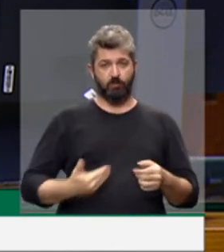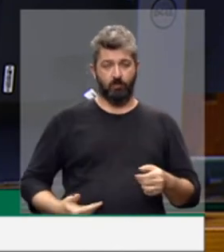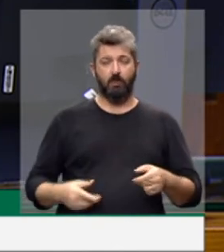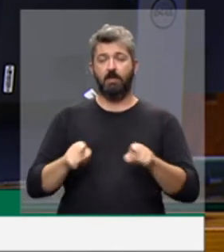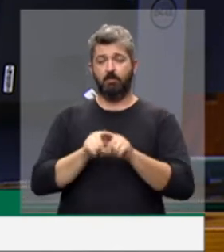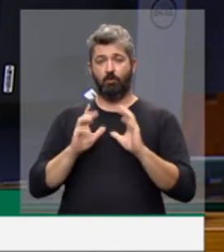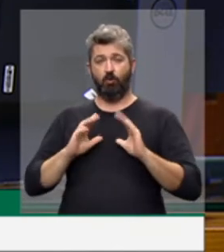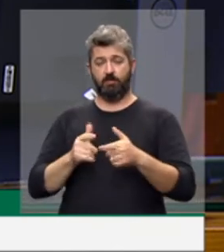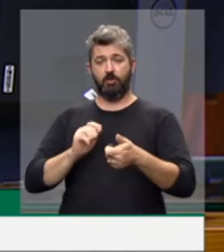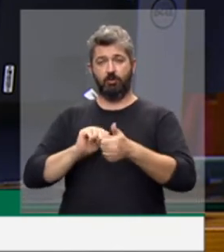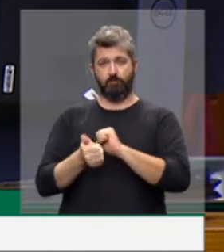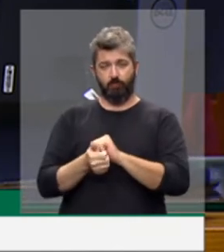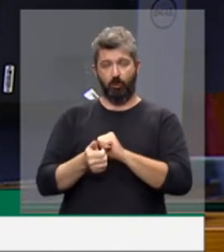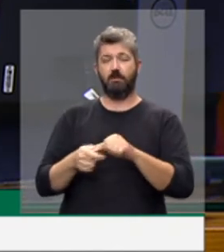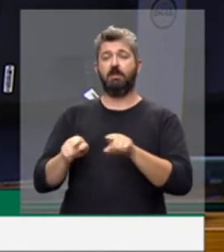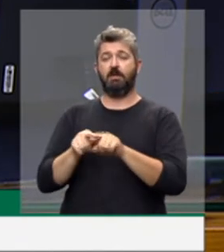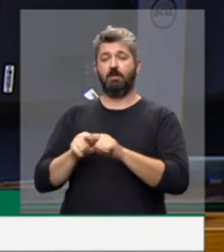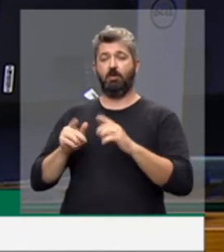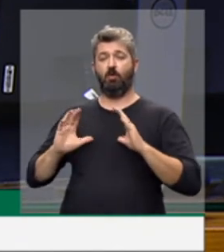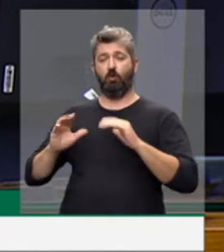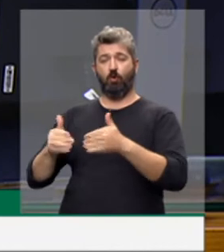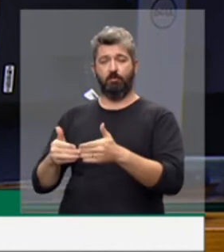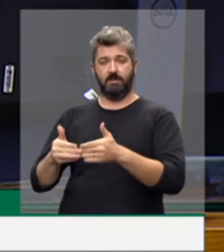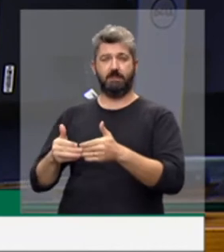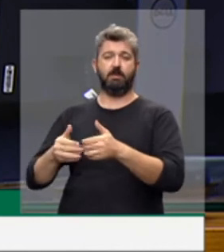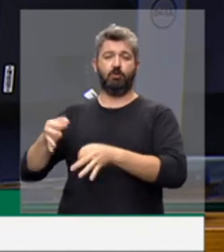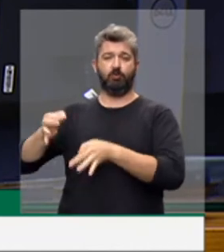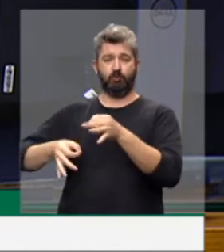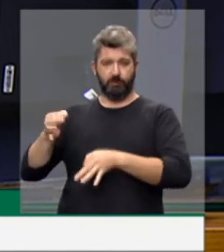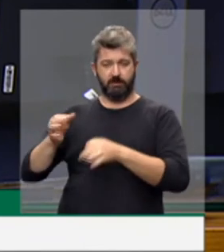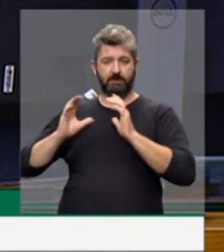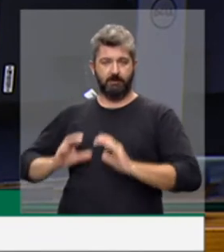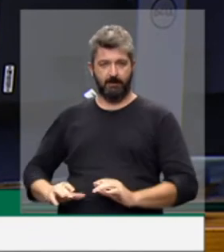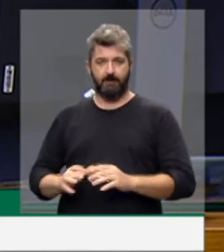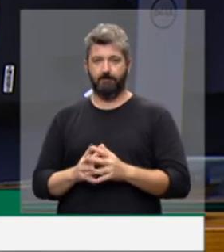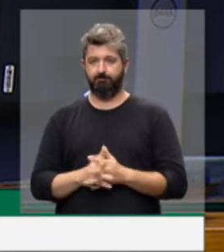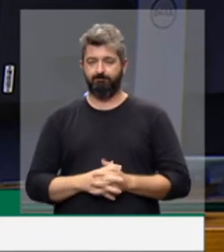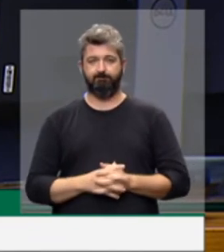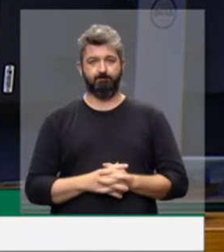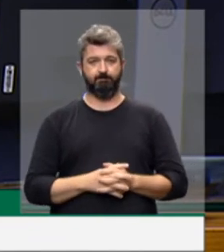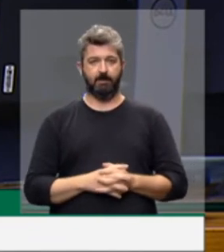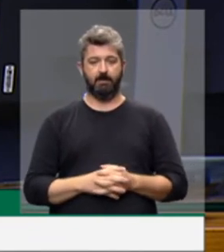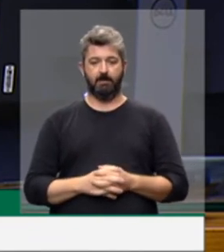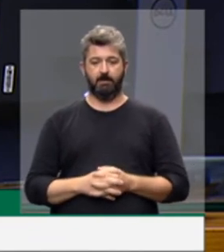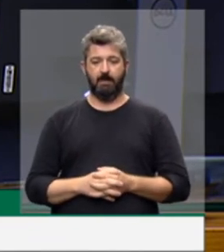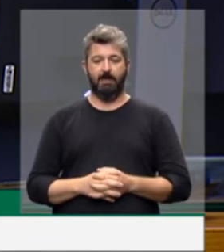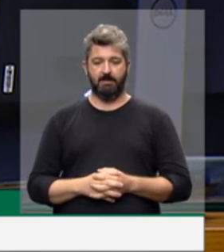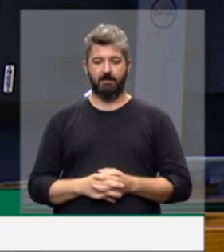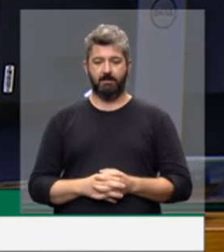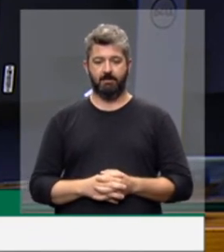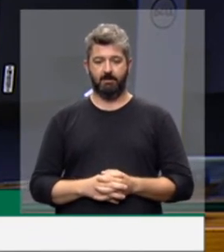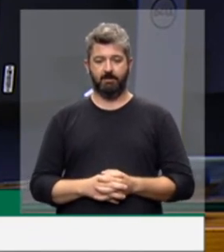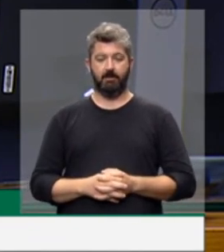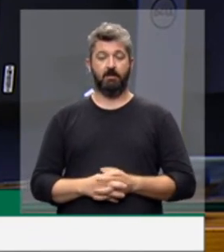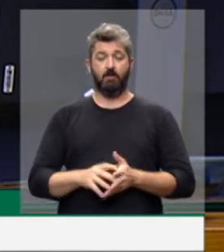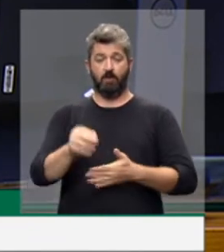FUT. CRIADO PELA LEI N° 13155, DE 4 DE AGOSTO DE 2015. DURANTE A VIGÊNCIA DA CALAMIDADE PÚBLICA NACIONAL, RECONHECIDA PELO CONGRESSO